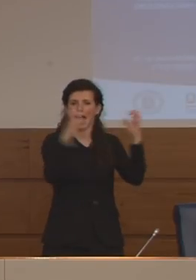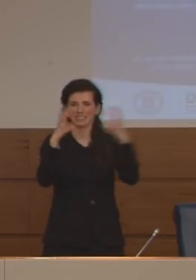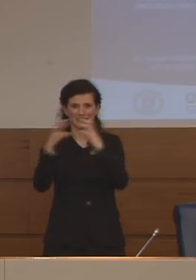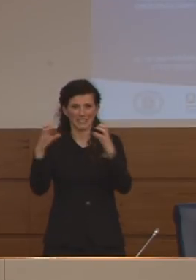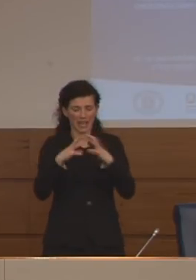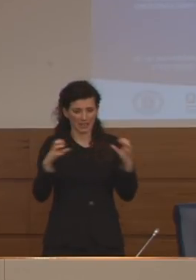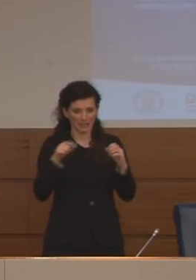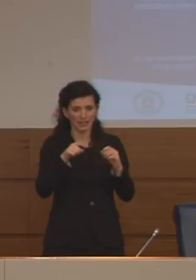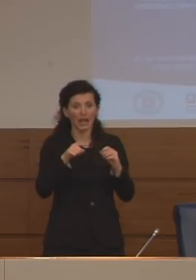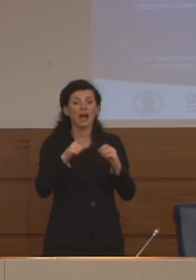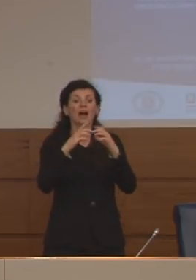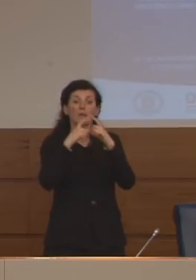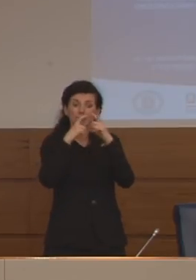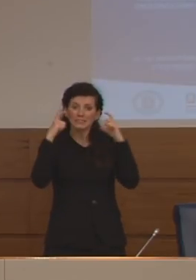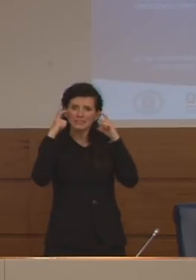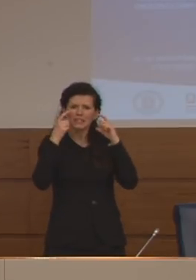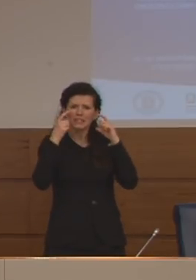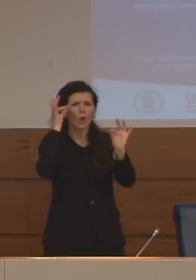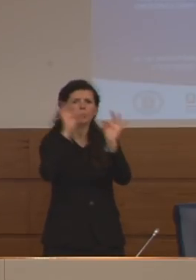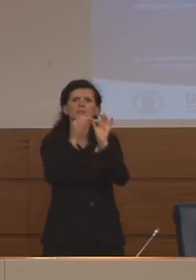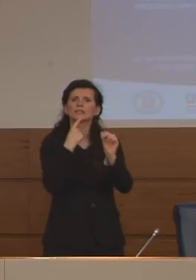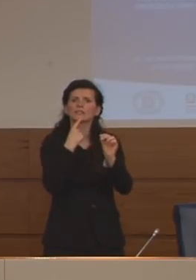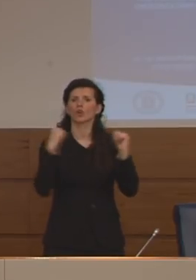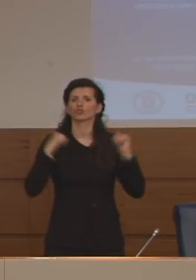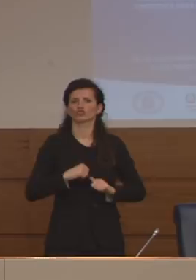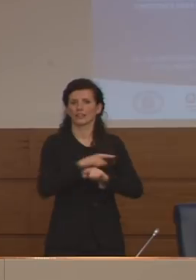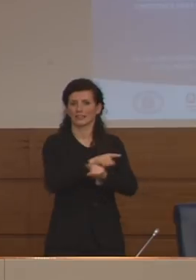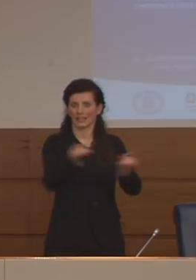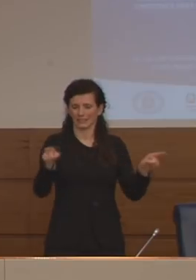L'Istituto Superiore della Sanità, per quanto riguarda le mascherine